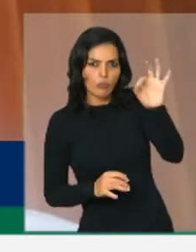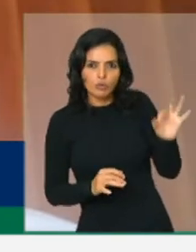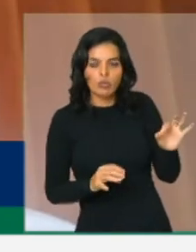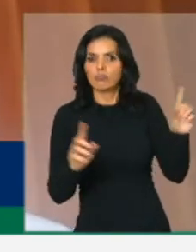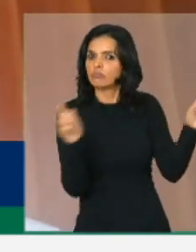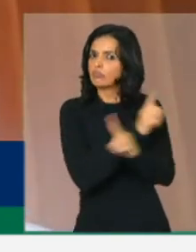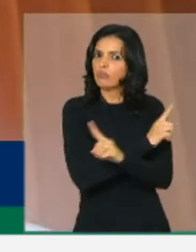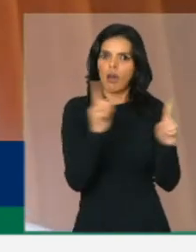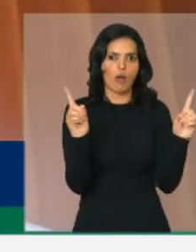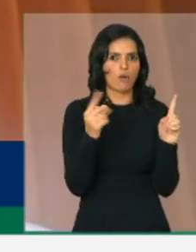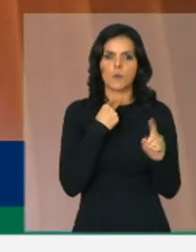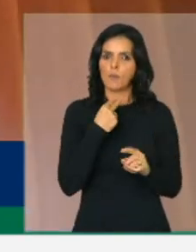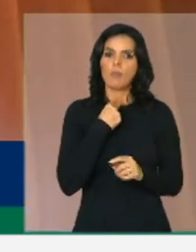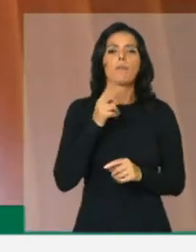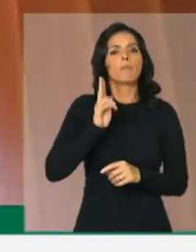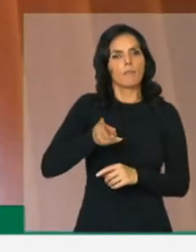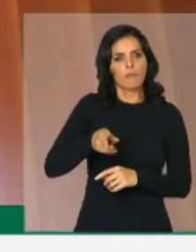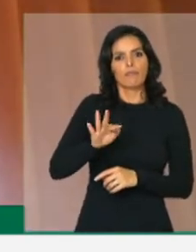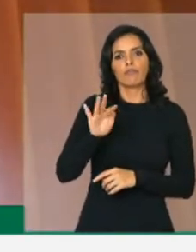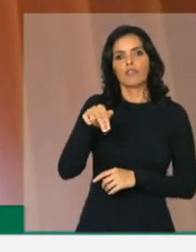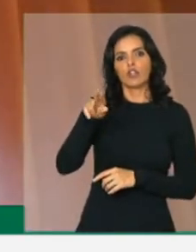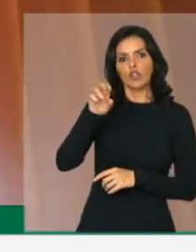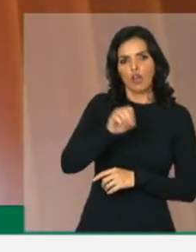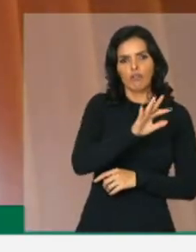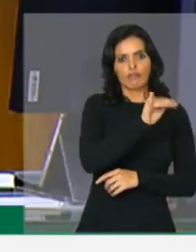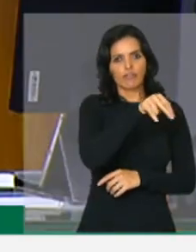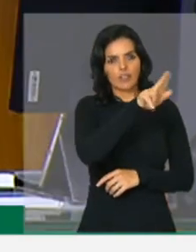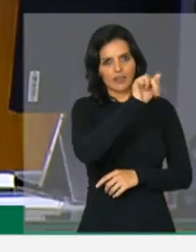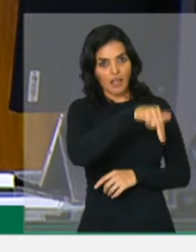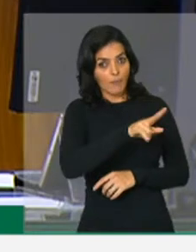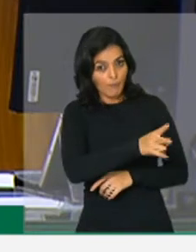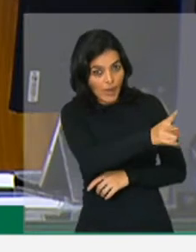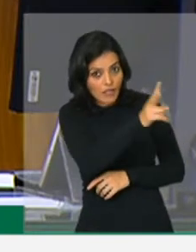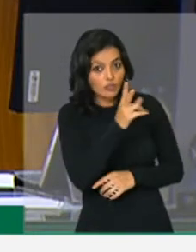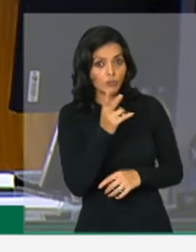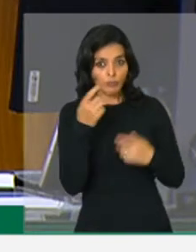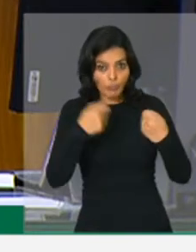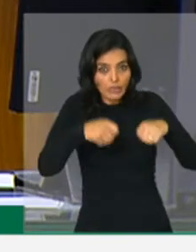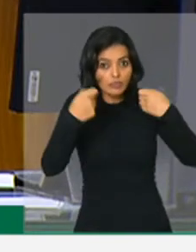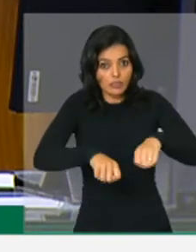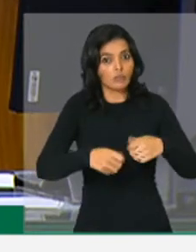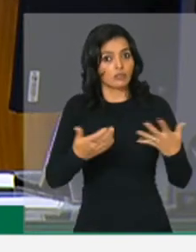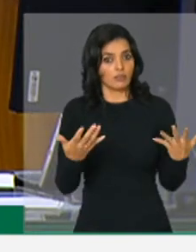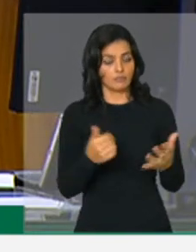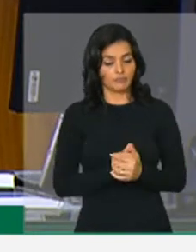OPOSIÇÃO. GOVERNO. -- [DEPUTADO]: GOVERNO ORIENTA SIM, PRESIDENTE. -- [PRESIDENTE]: AQUELES QUE FOREM PELA APROVAÇÃO DO